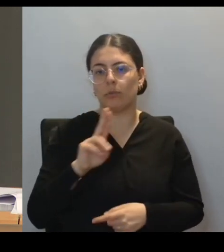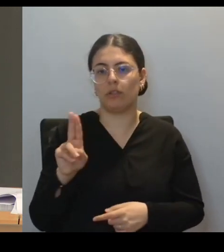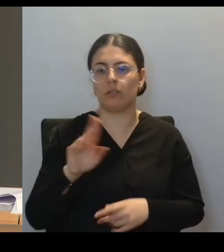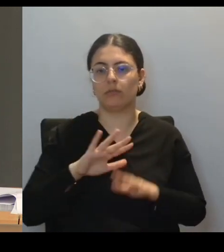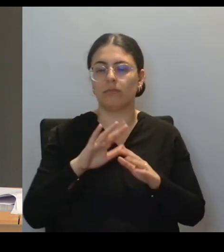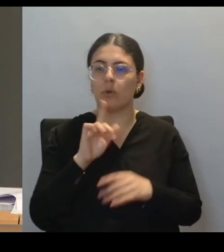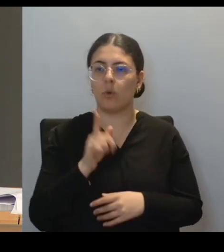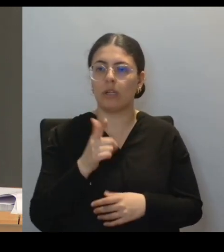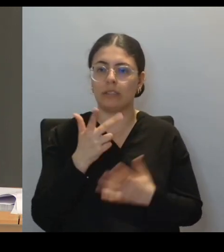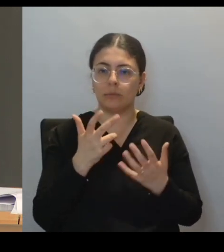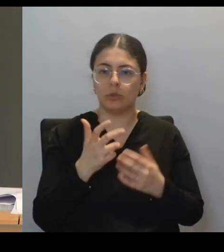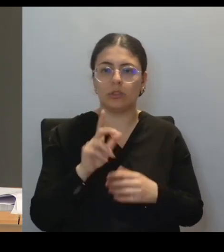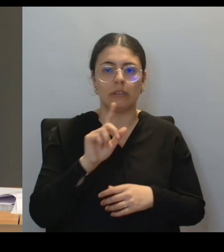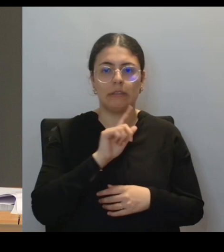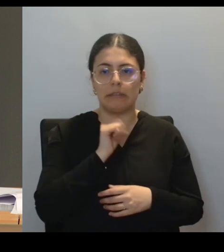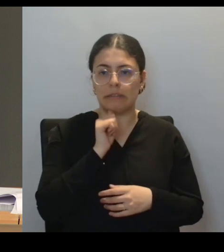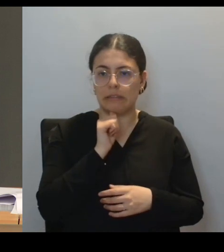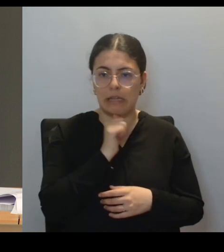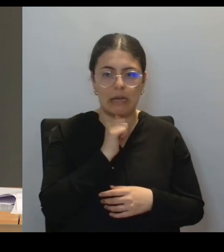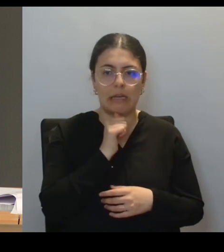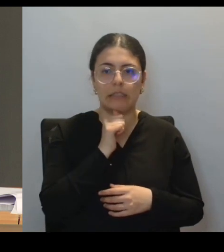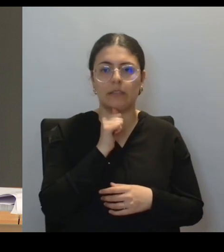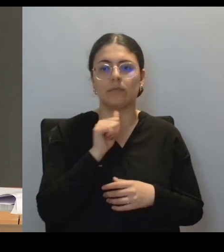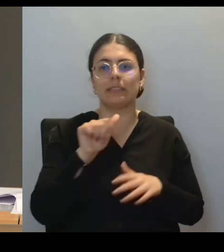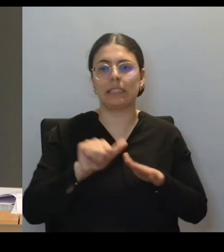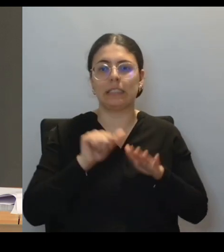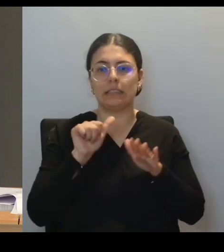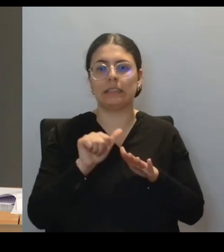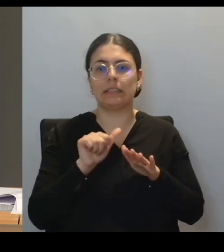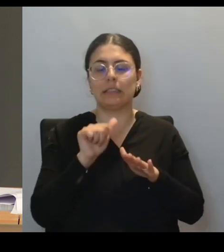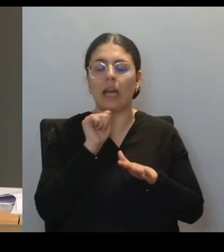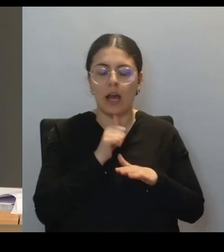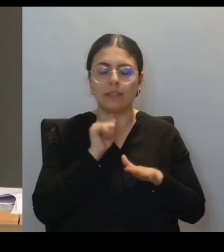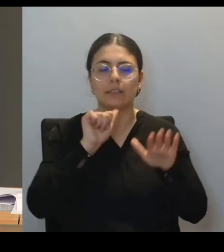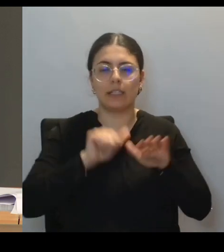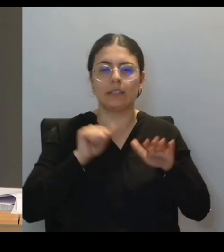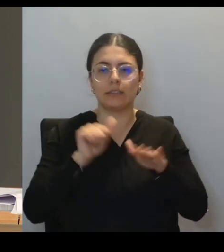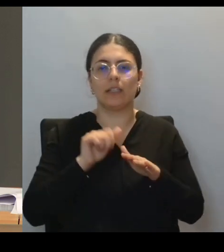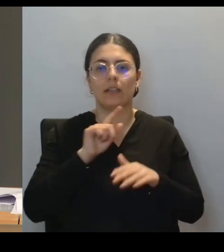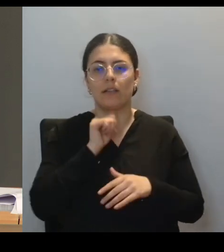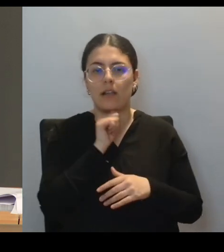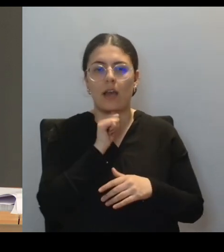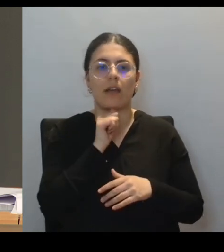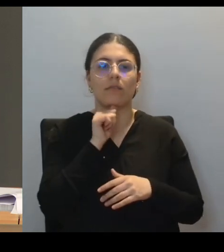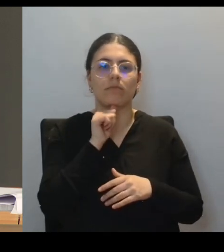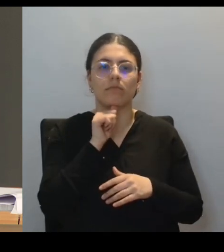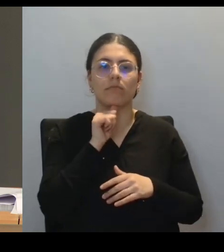gewählt, weil von zwei Mitgliedern des Präsidiums des Abgeordnetenhauses